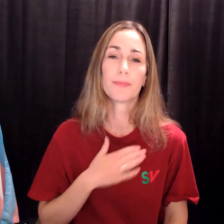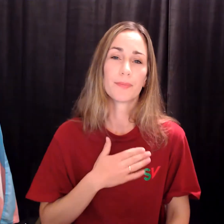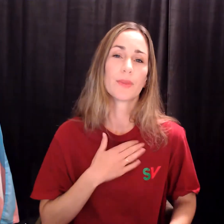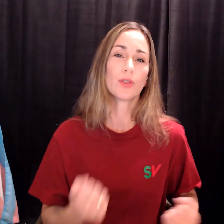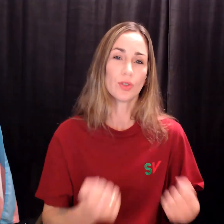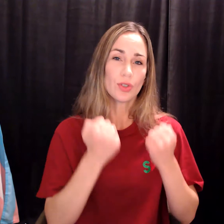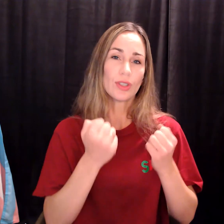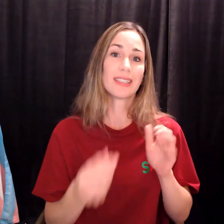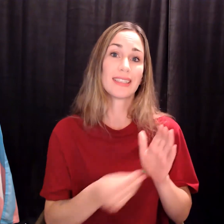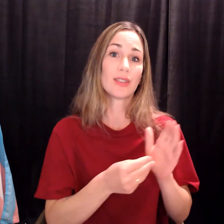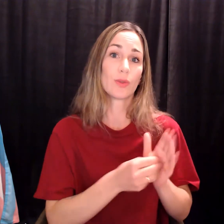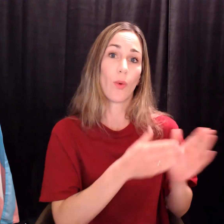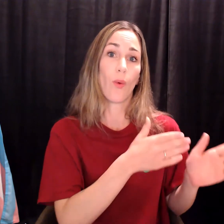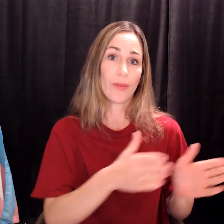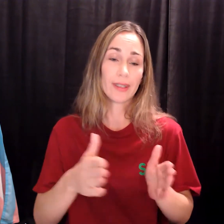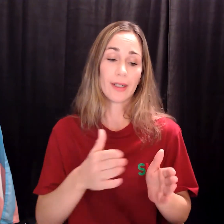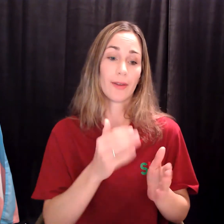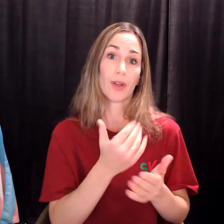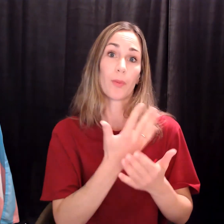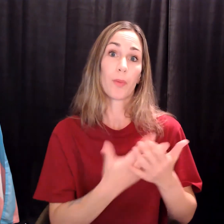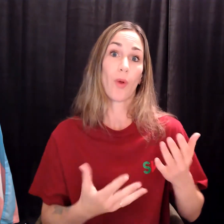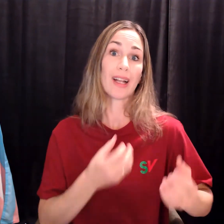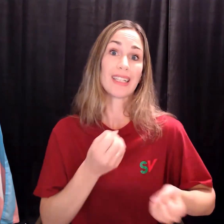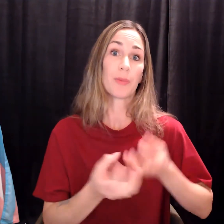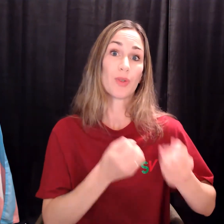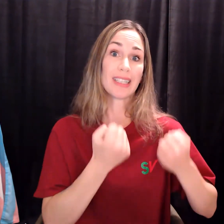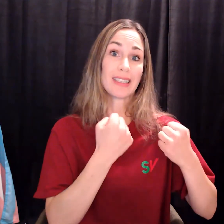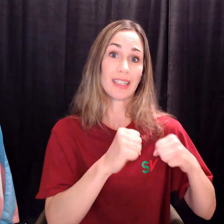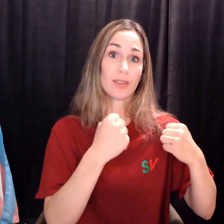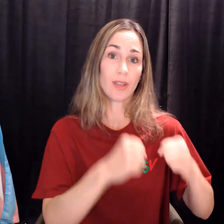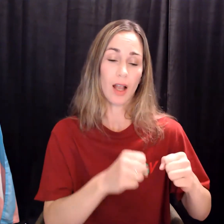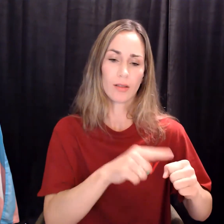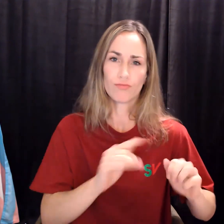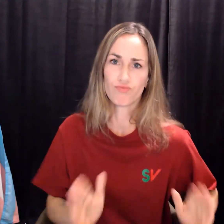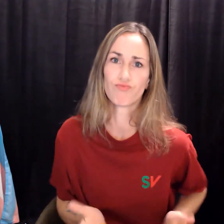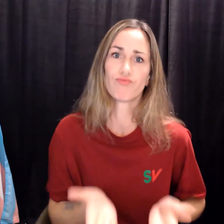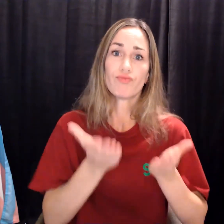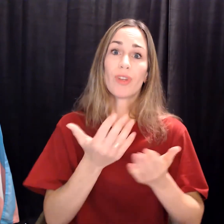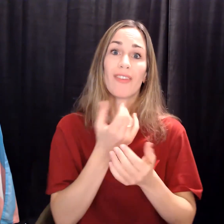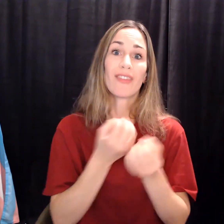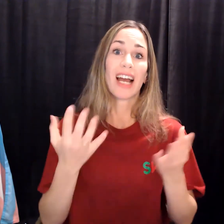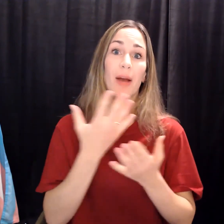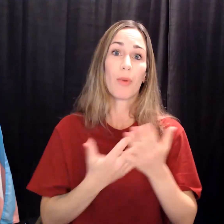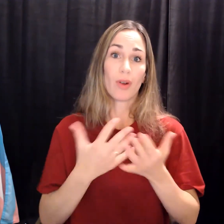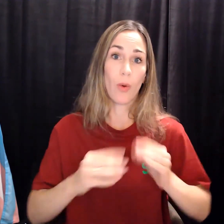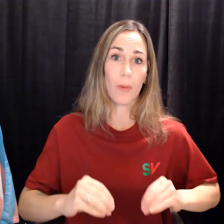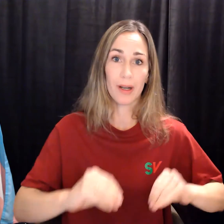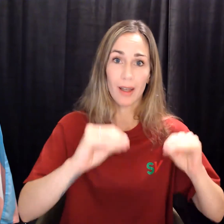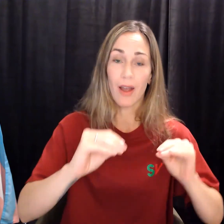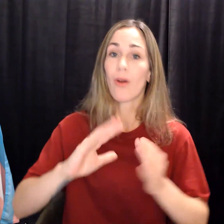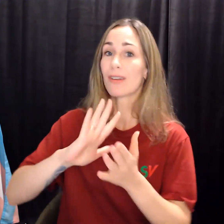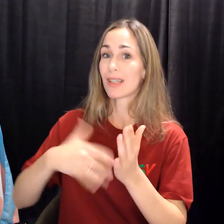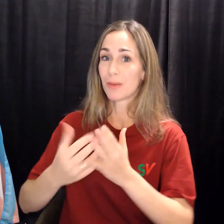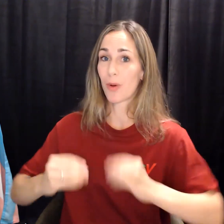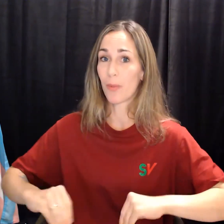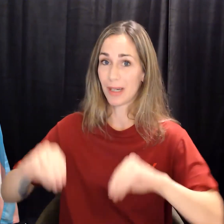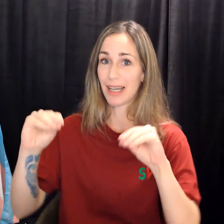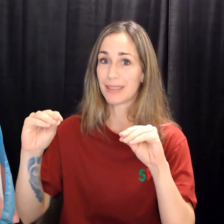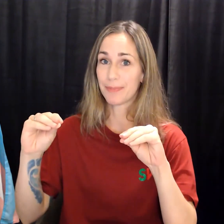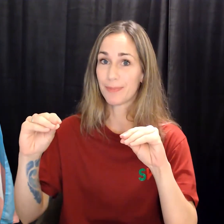Vi vil styrke tilskuddsordningen for språkstimulerende tiltak som fremmer flerspråklig opplæring og tegnspråkopplæring.